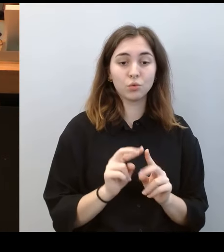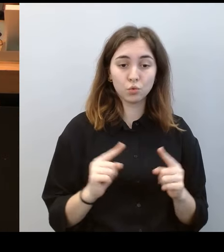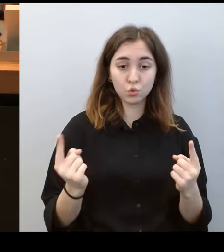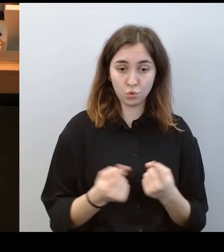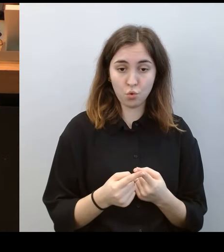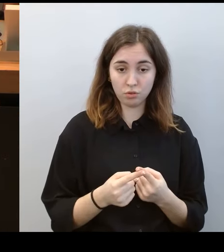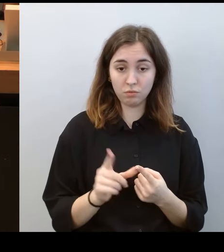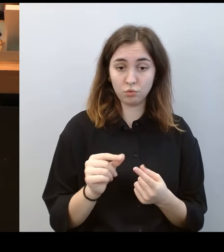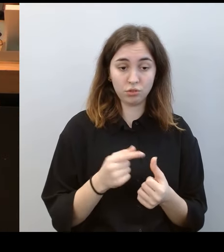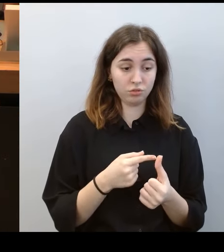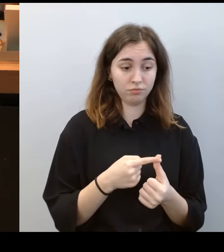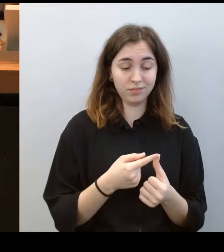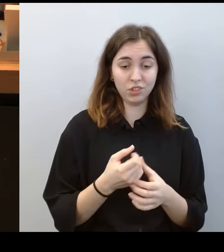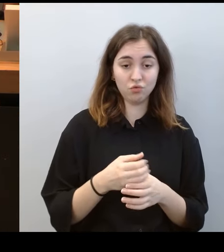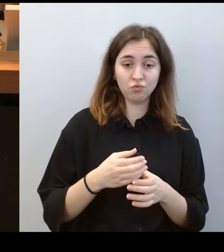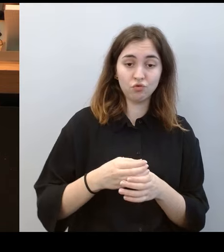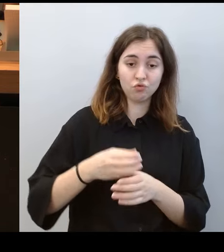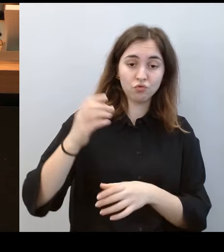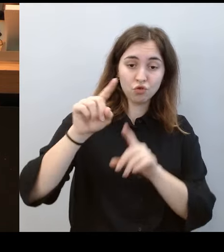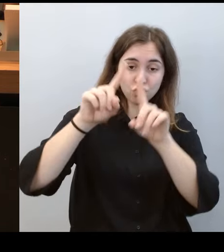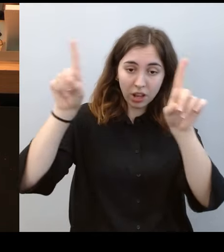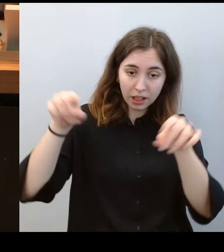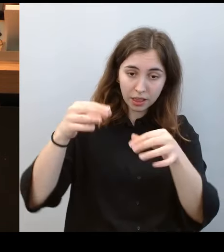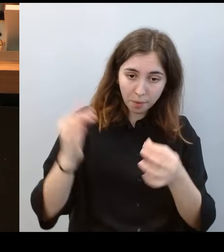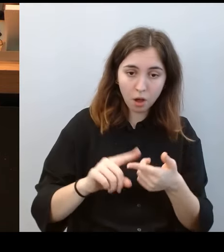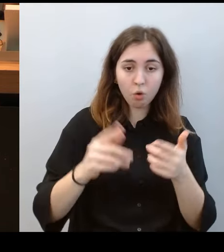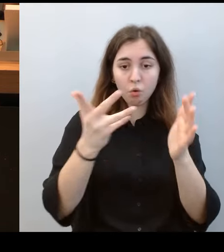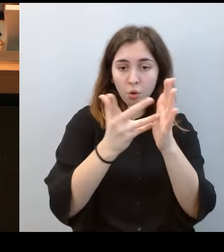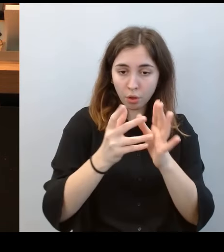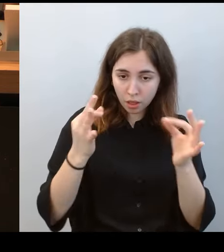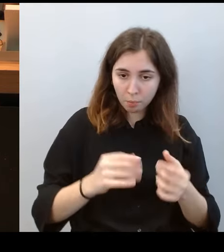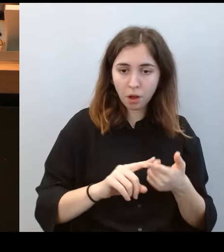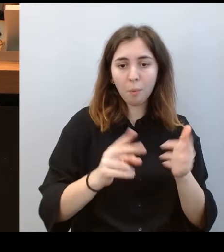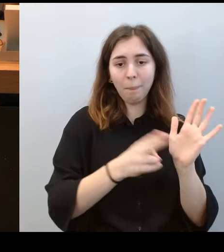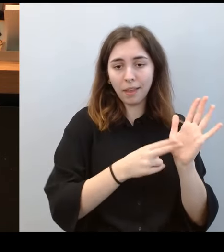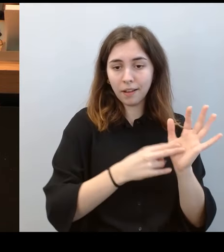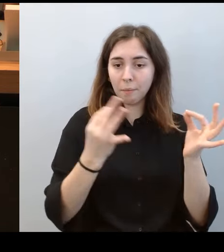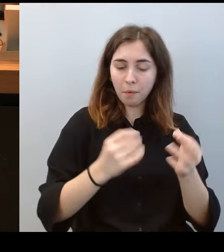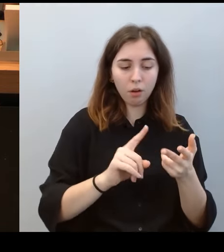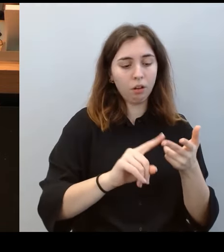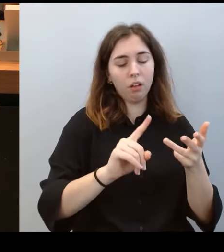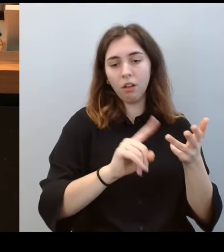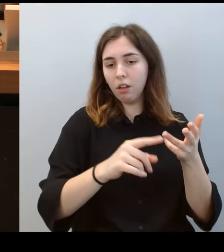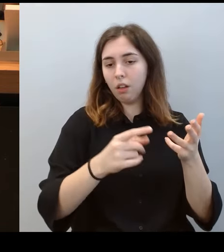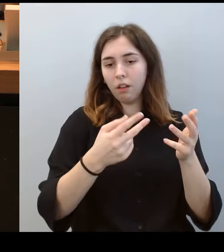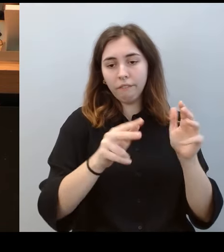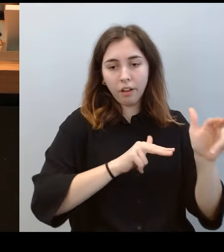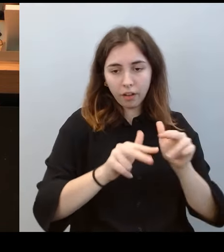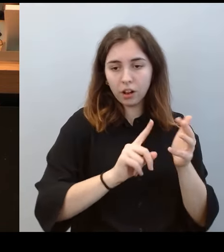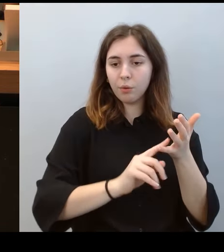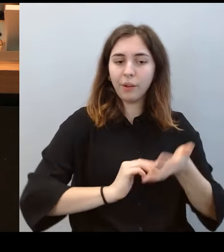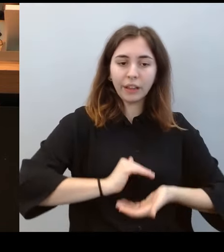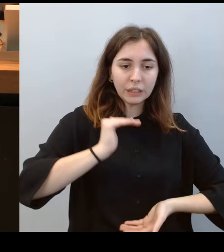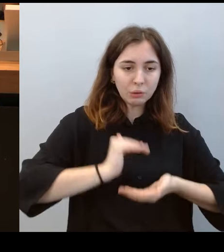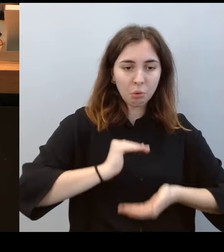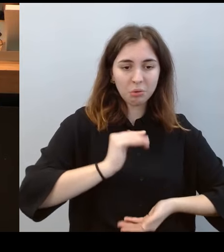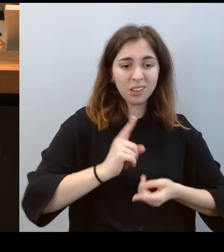Kontrollen, für Plaketten, für Verwaltung, Ressourcen, die wir besser für zukunftsweisende Umweltschutzmaßnahmen